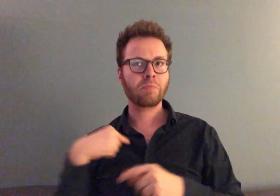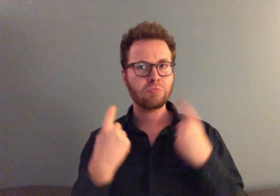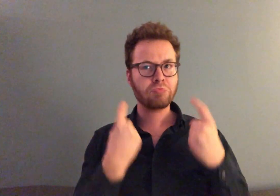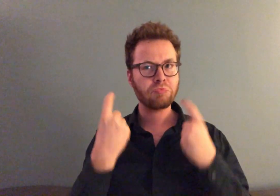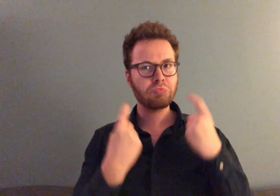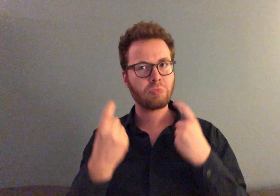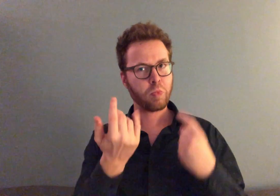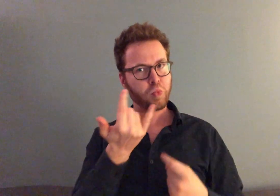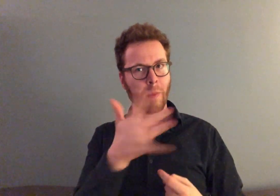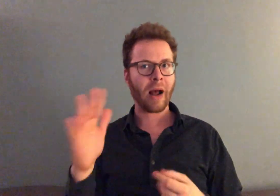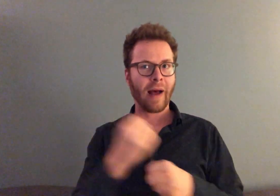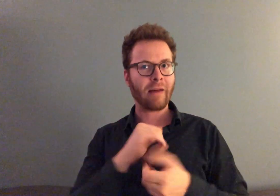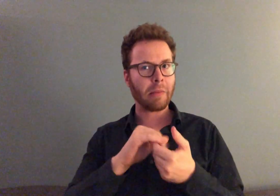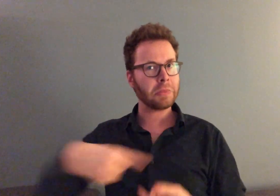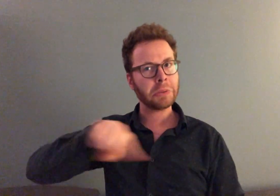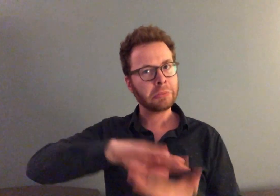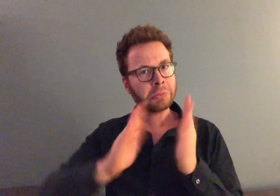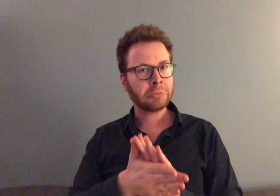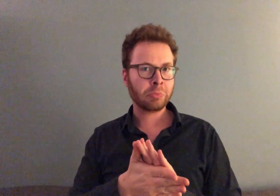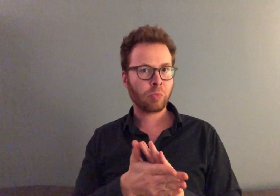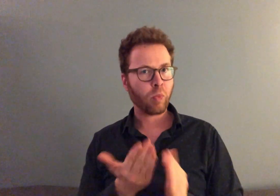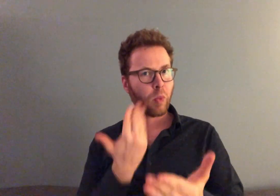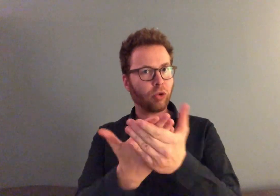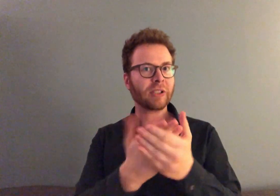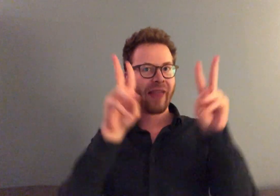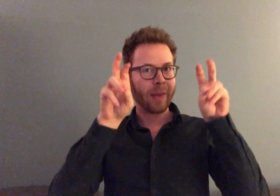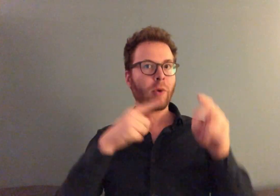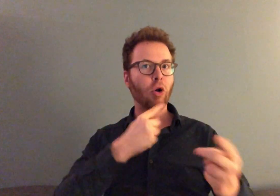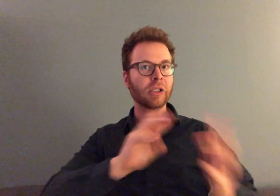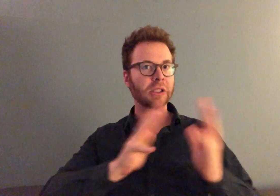Avec des amis, on s'est dit : pourquoi pas collaborer ensemble pour en créer un autour de la langue des signes.